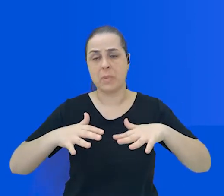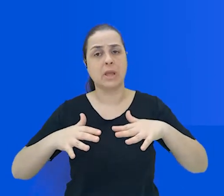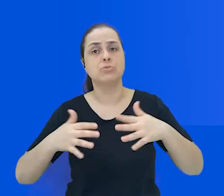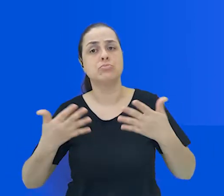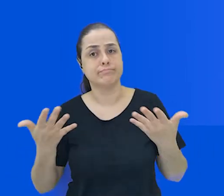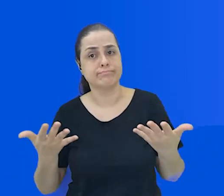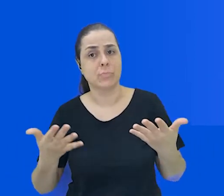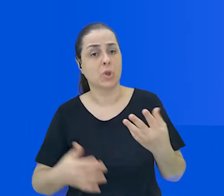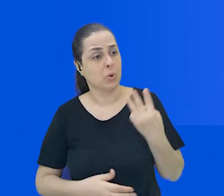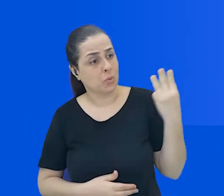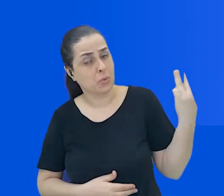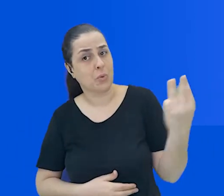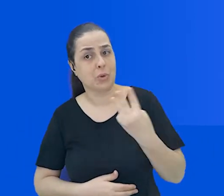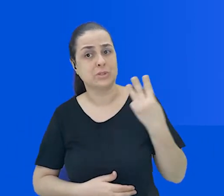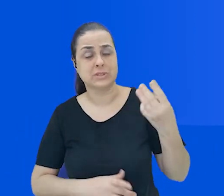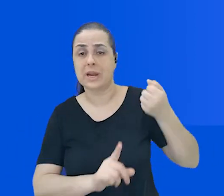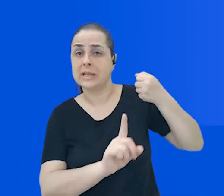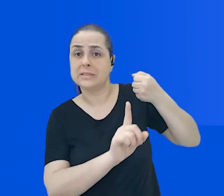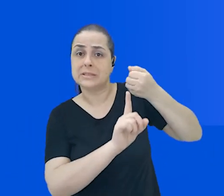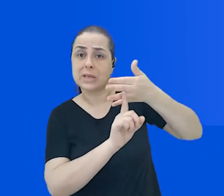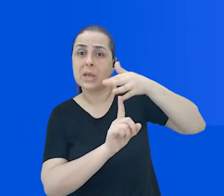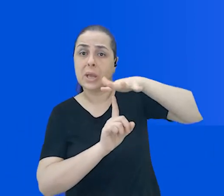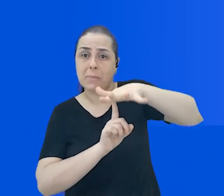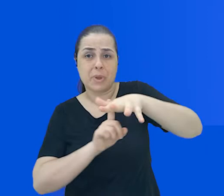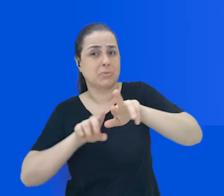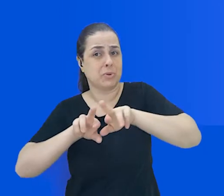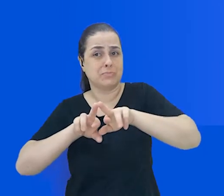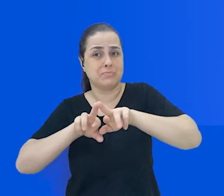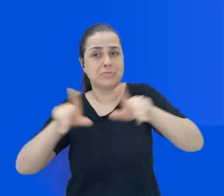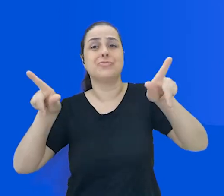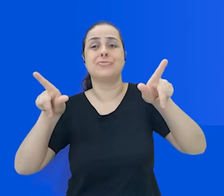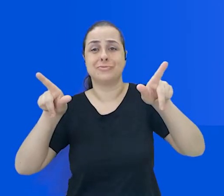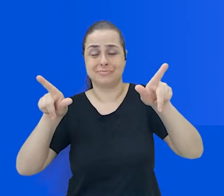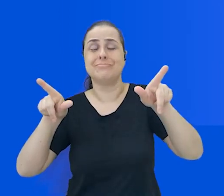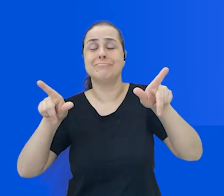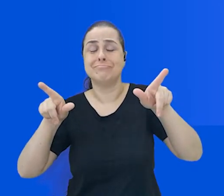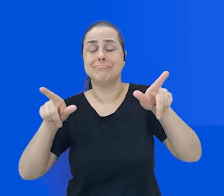a gente tem repertórios de interesses bem distintos, diferentes, e a gente